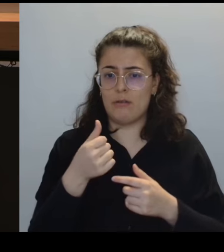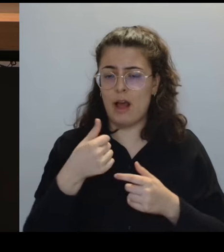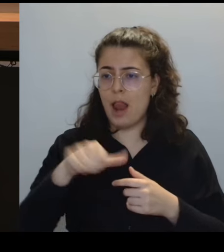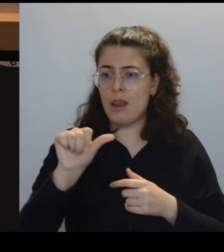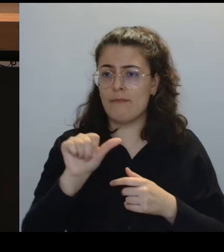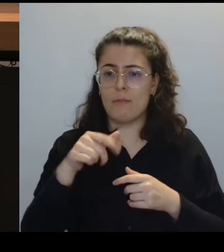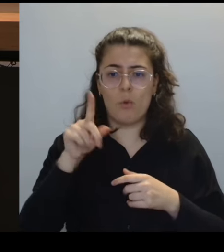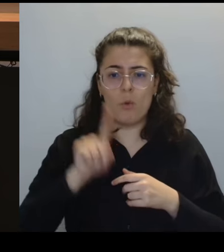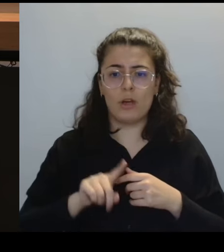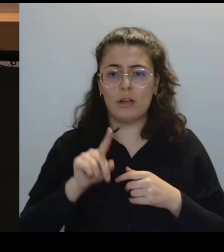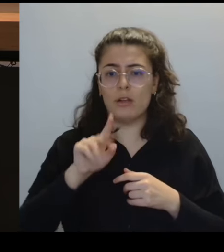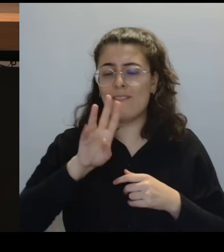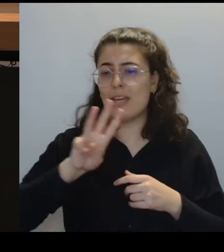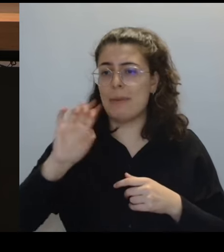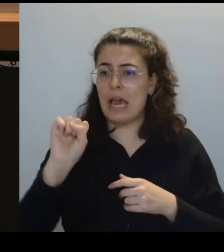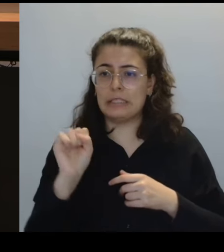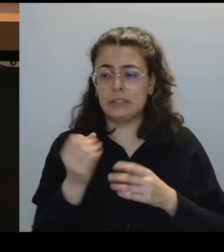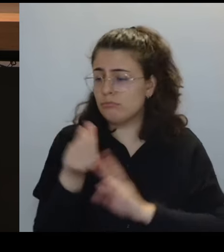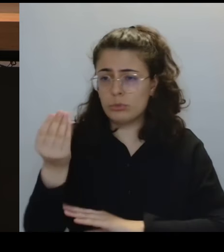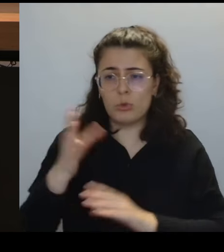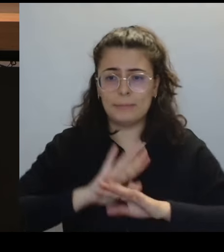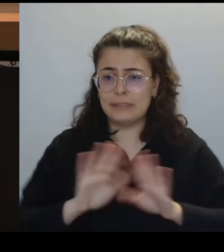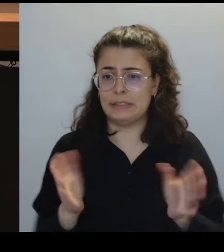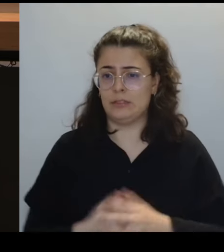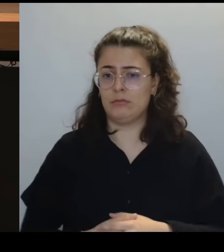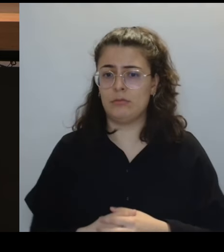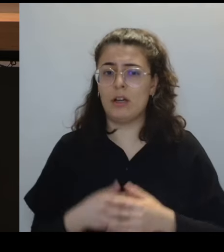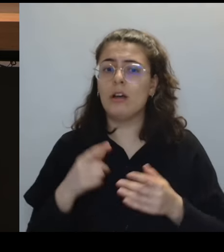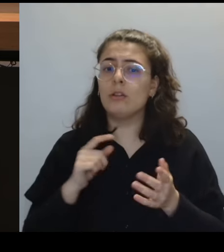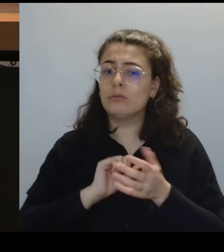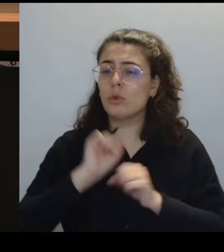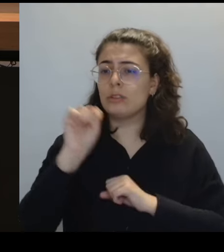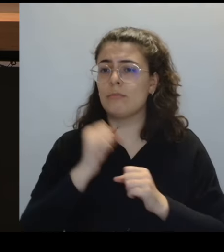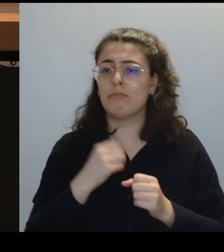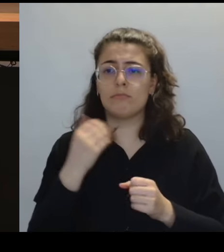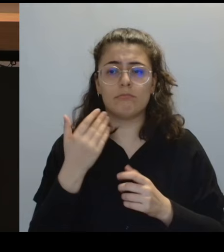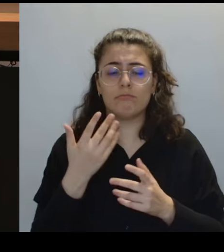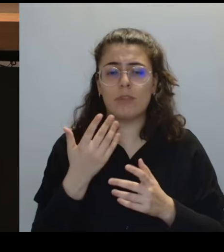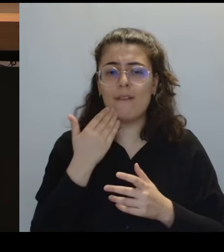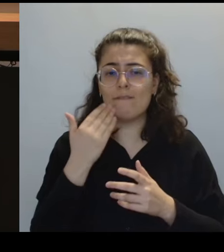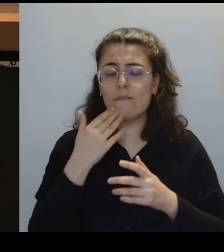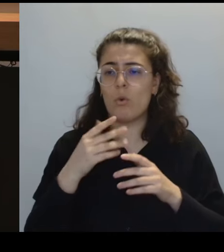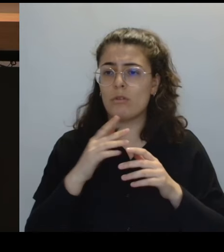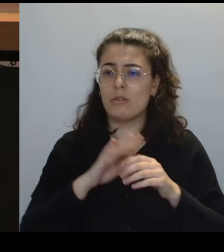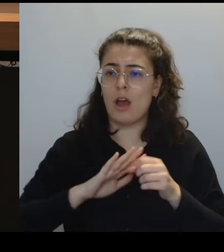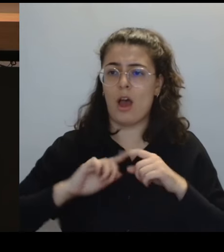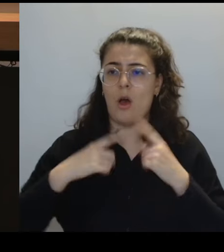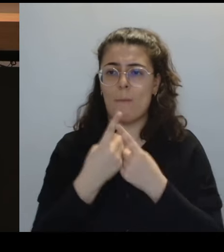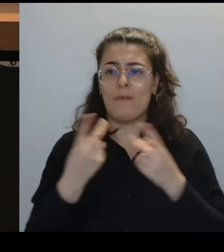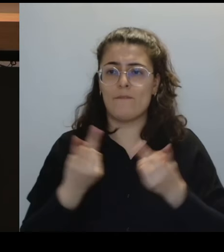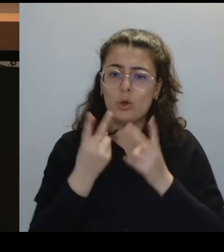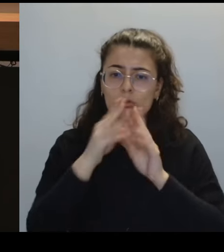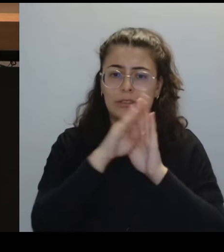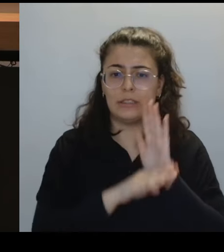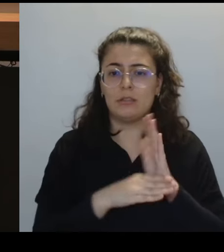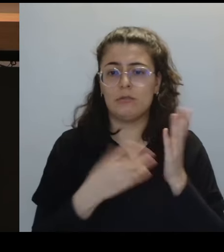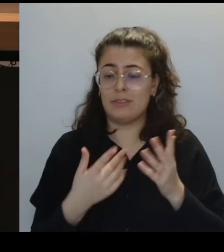Wohnraumförderungsgesetz mit der Vorgabe eines nicht nur vorübergehenden Aufenthalts eine andere Handhabung zu, wie das